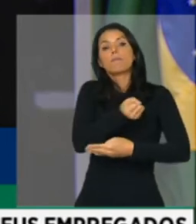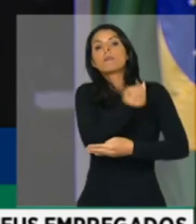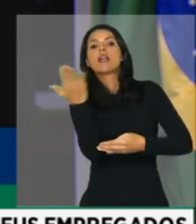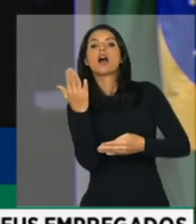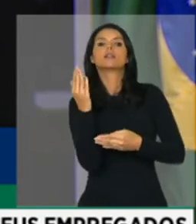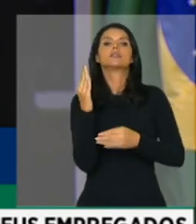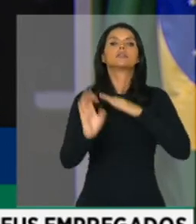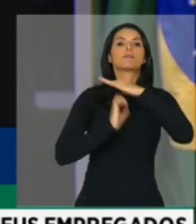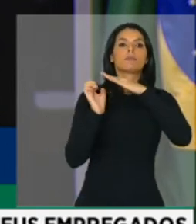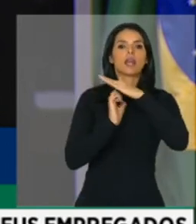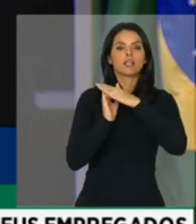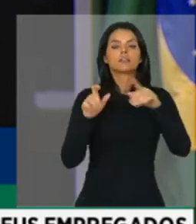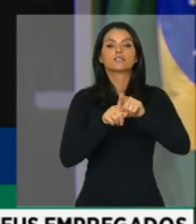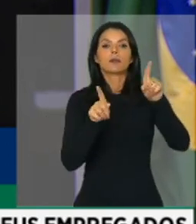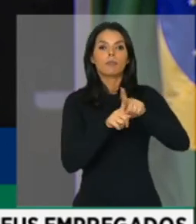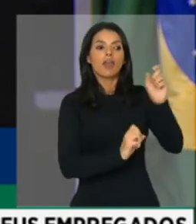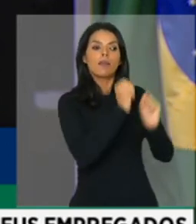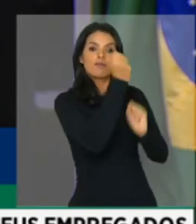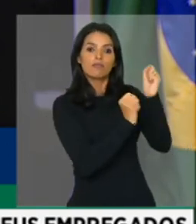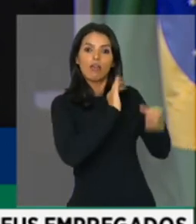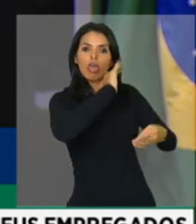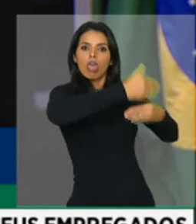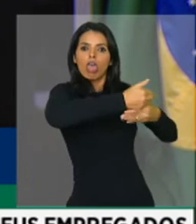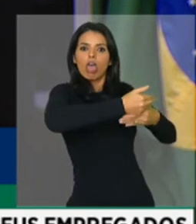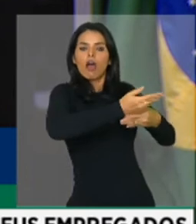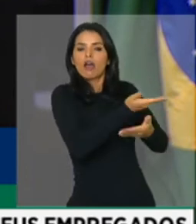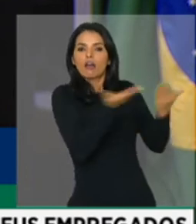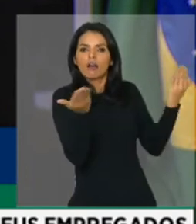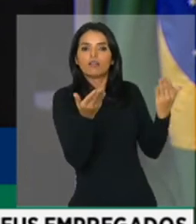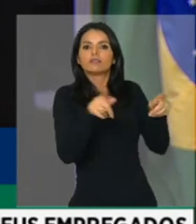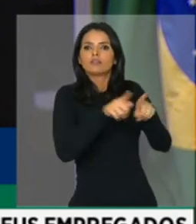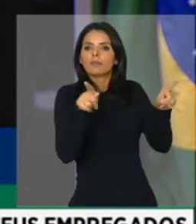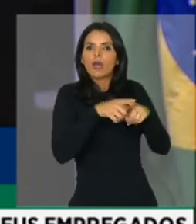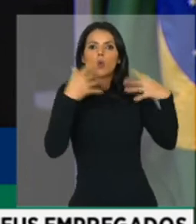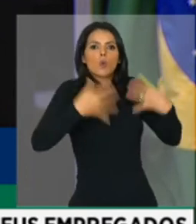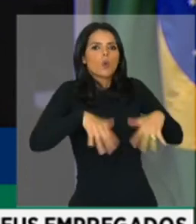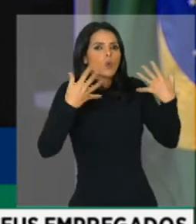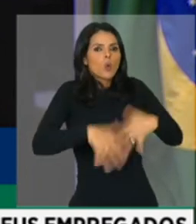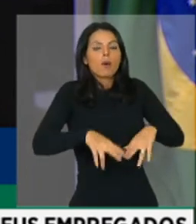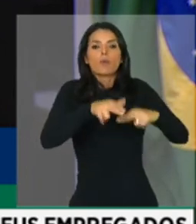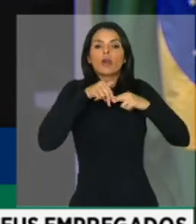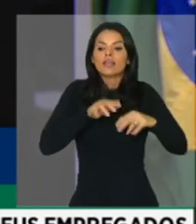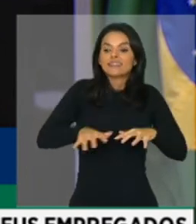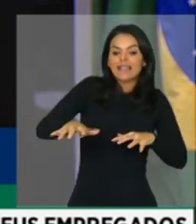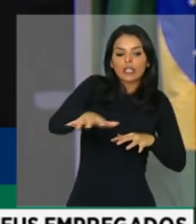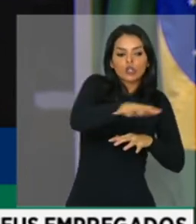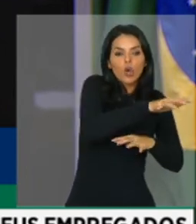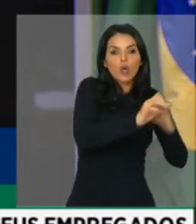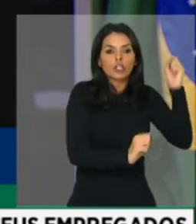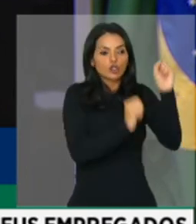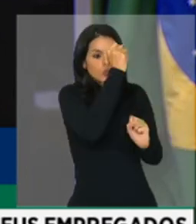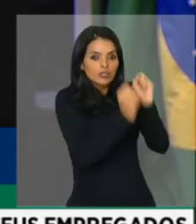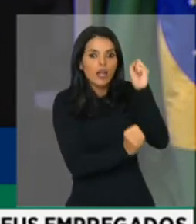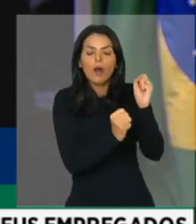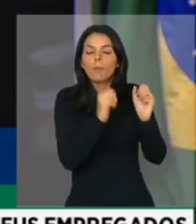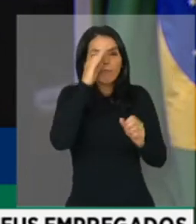MILHARES DE EMPRESAS E ELEVADA PRESSÃO NEGATIVA SOBRE OS EMPREENDIMENTOS DE TODOS OS PORTO TEÇO, EM SETORES INDUSTRIAIS, ESPECIALMENTE